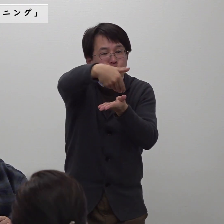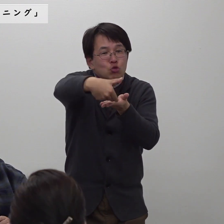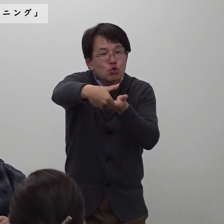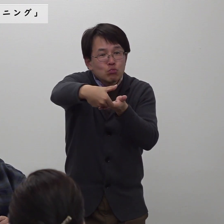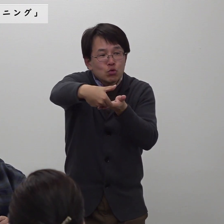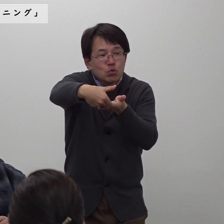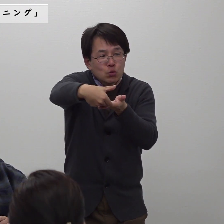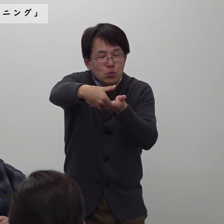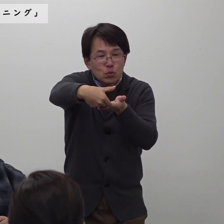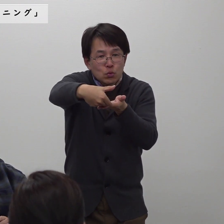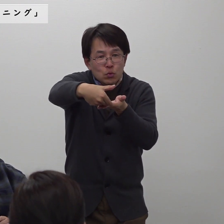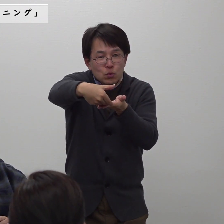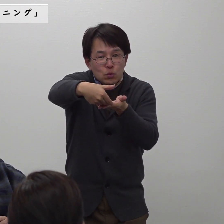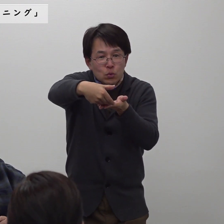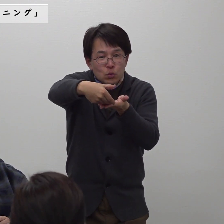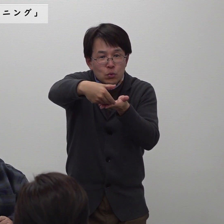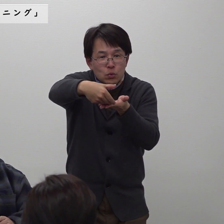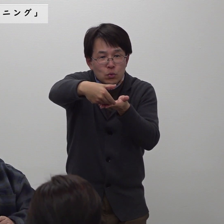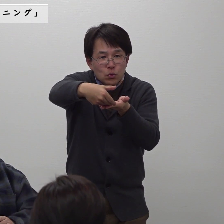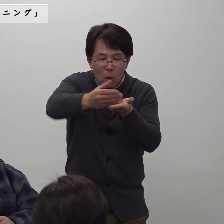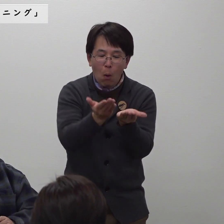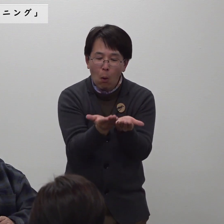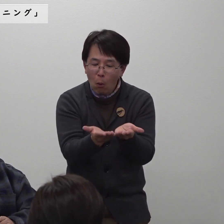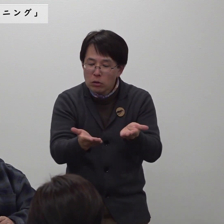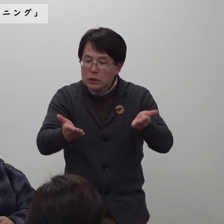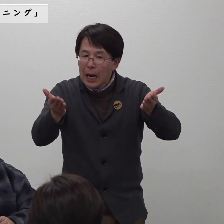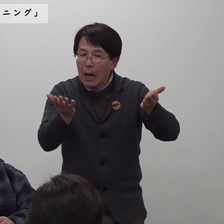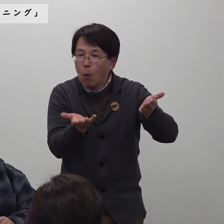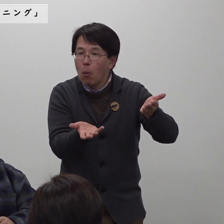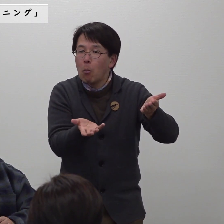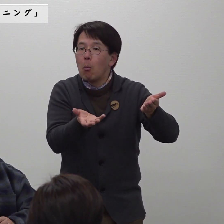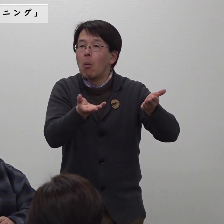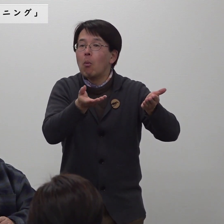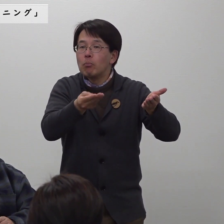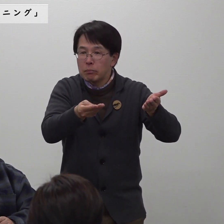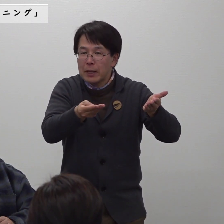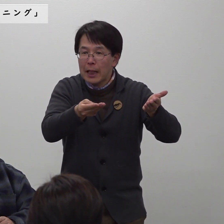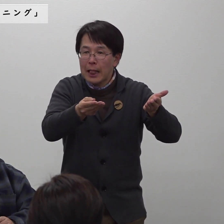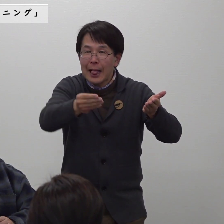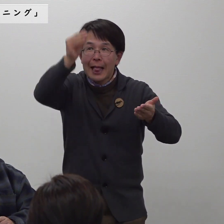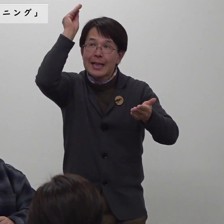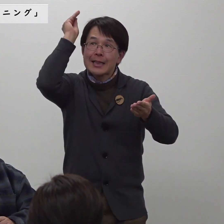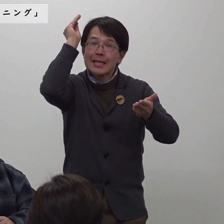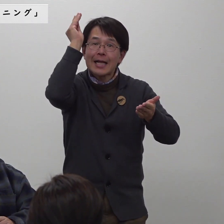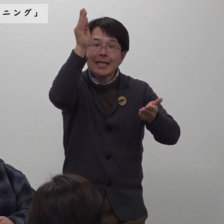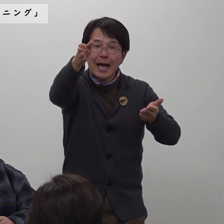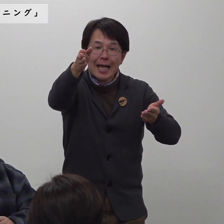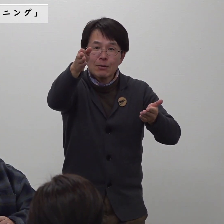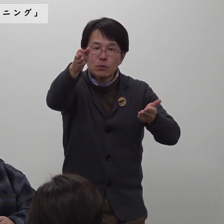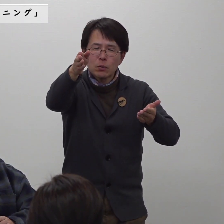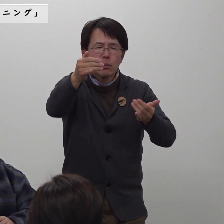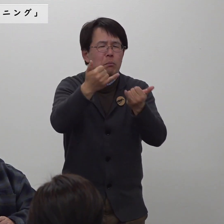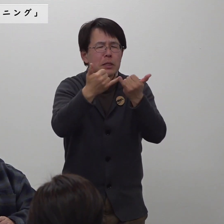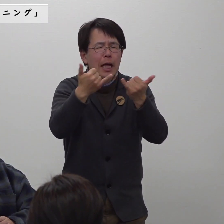ちょっとお皿を持って縦に投げる っていう感じなんですね